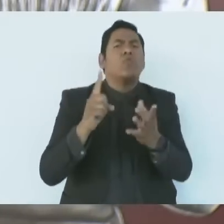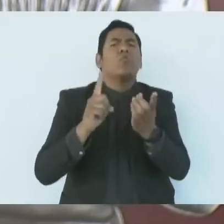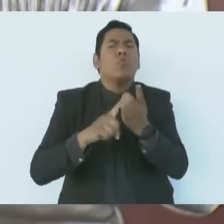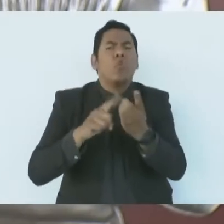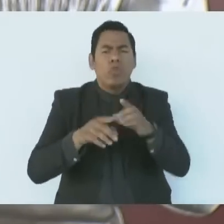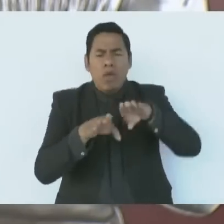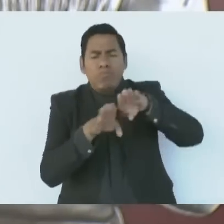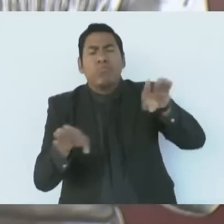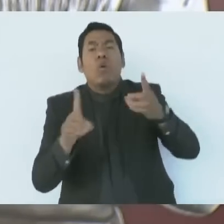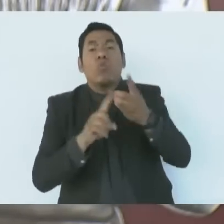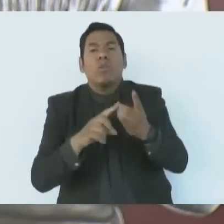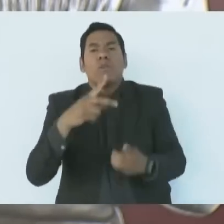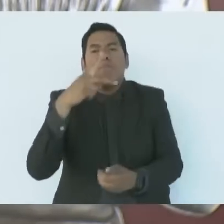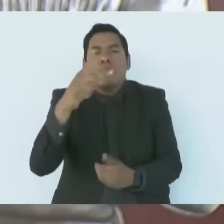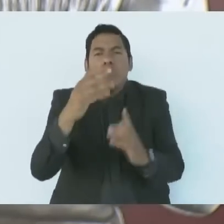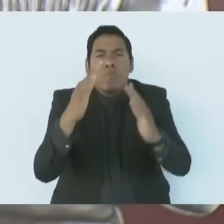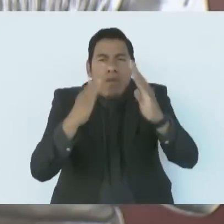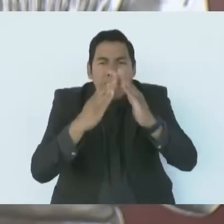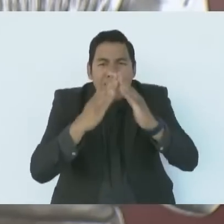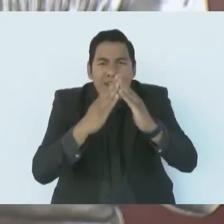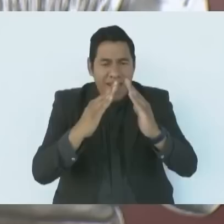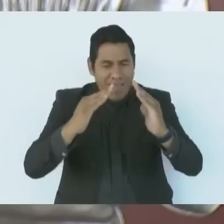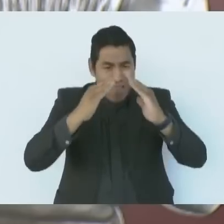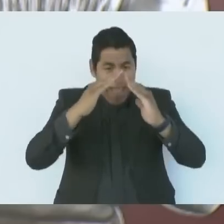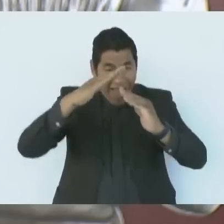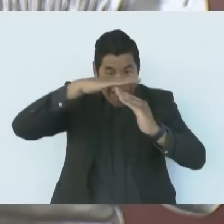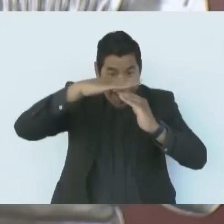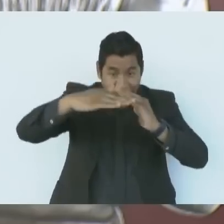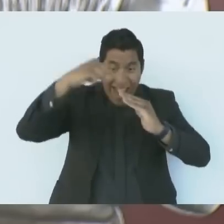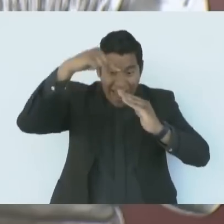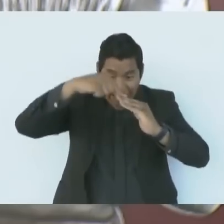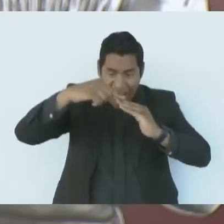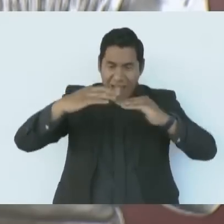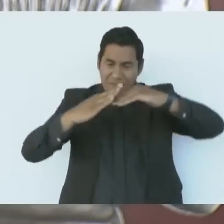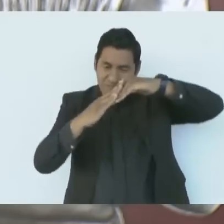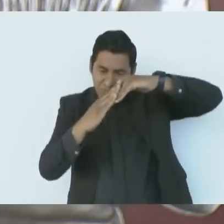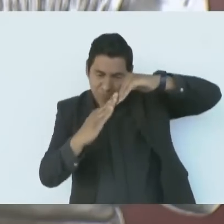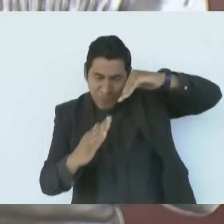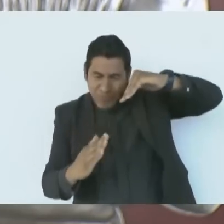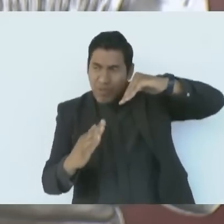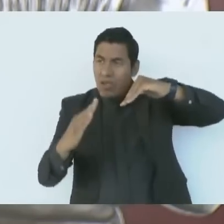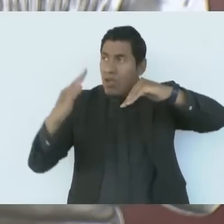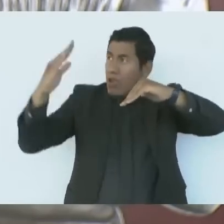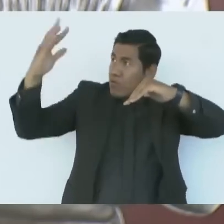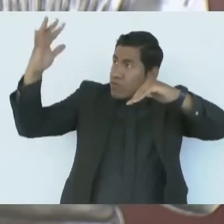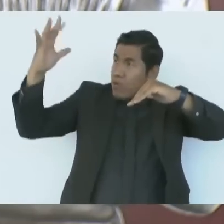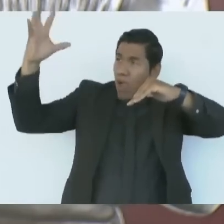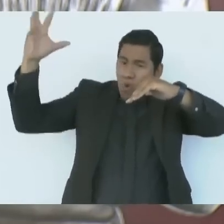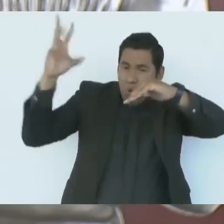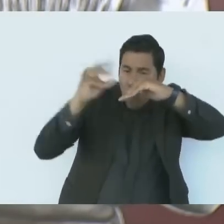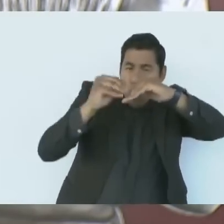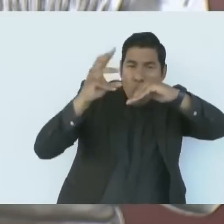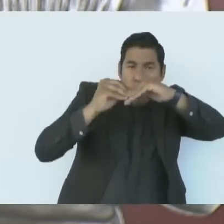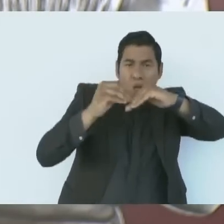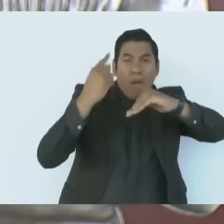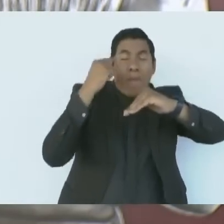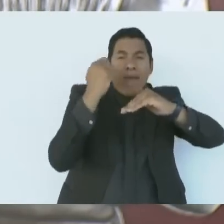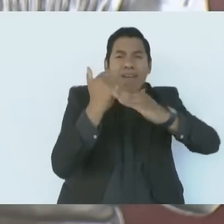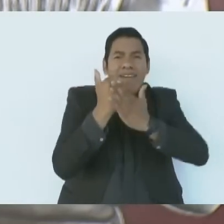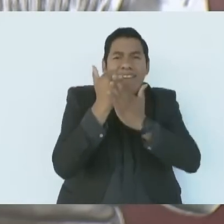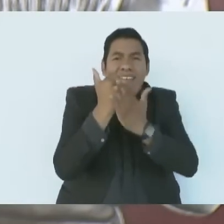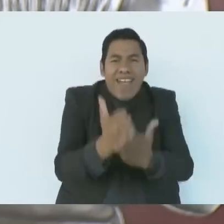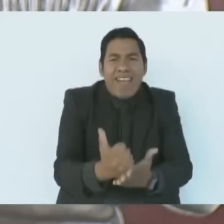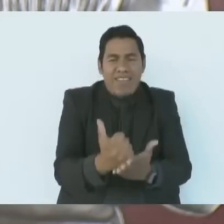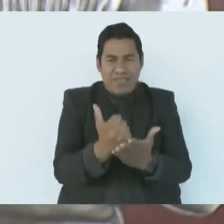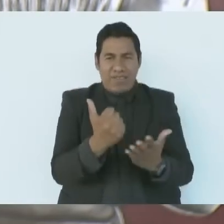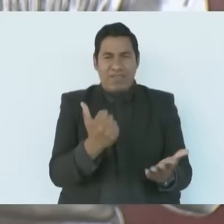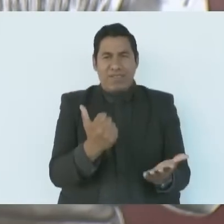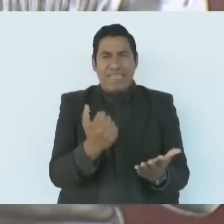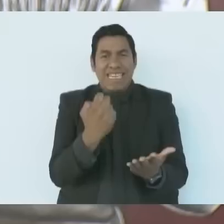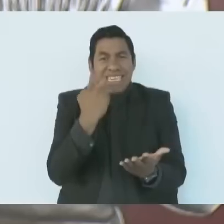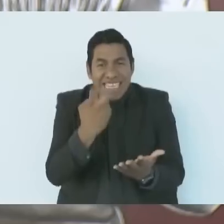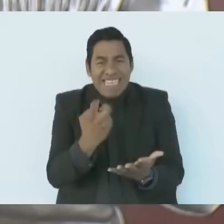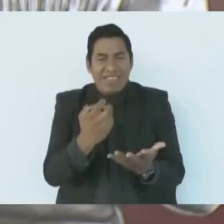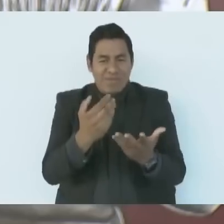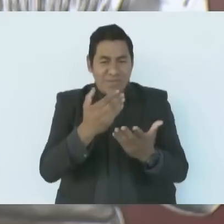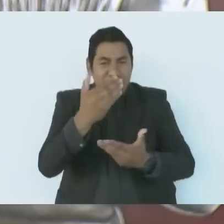eso pues en vez de tener la electricidad que viene de la red y que se paga una